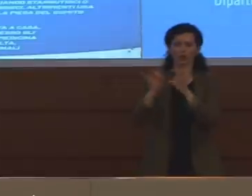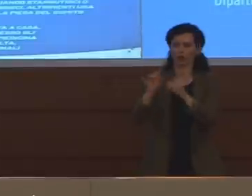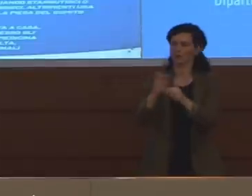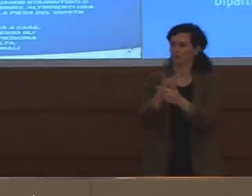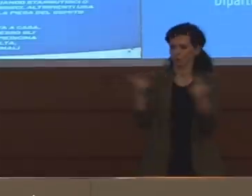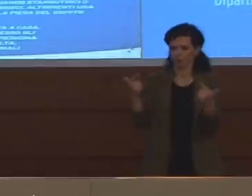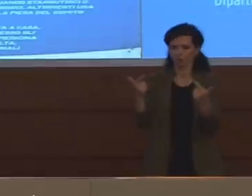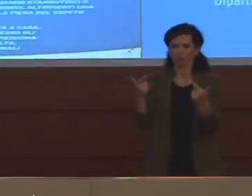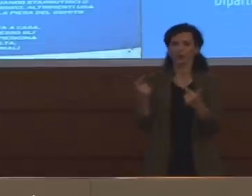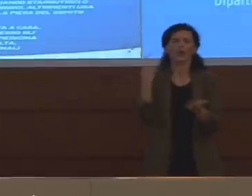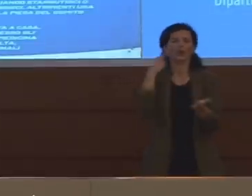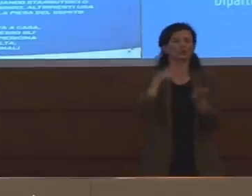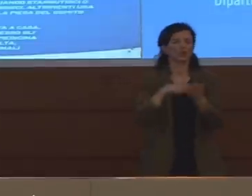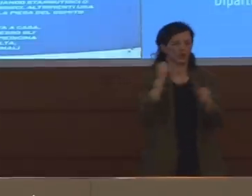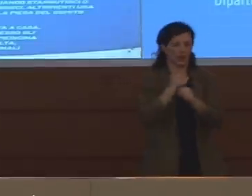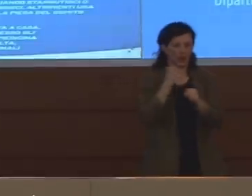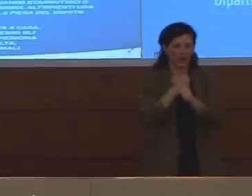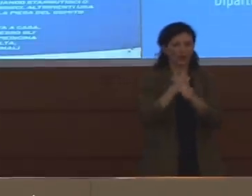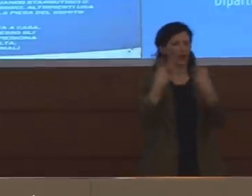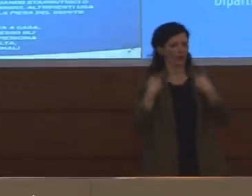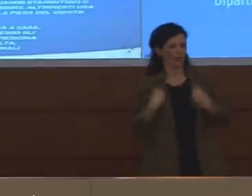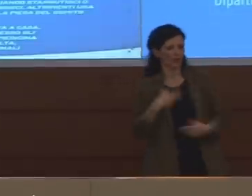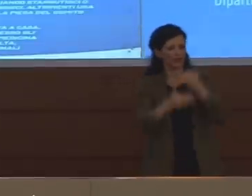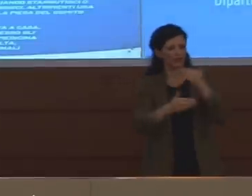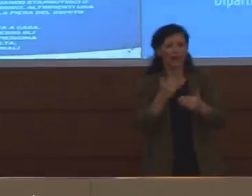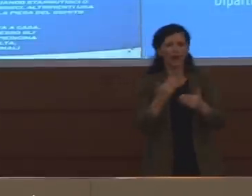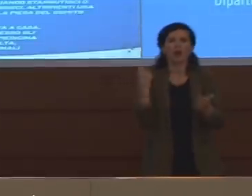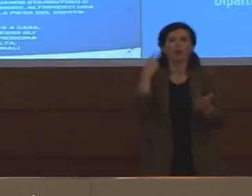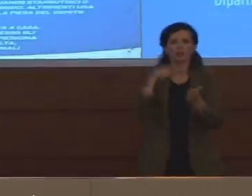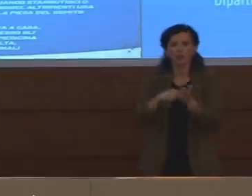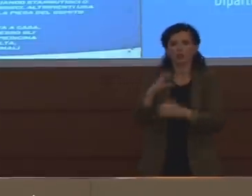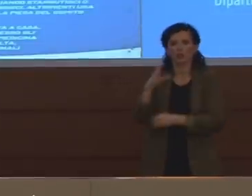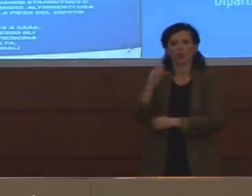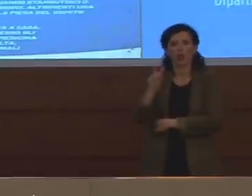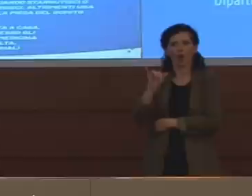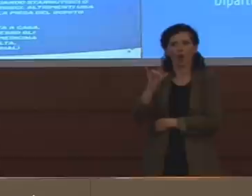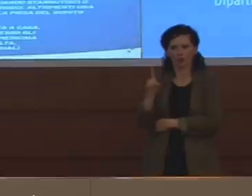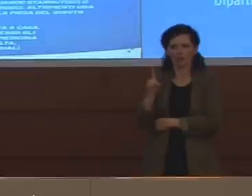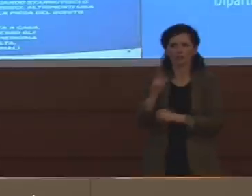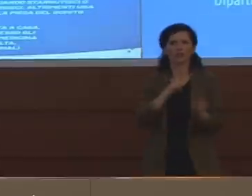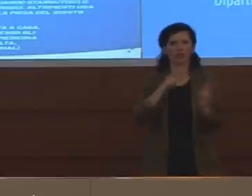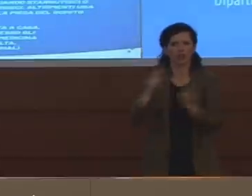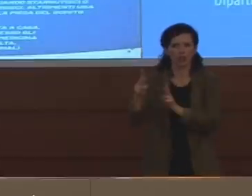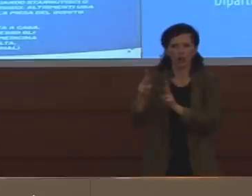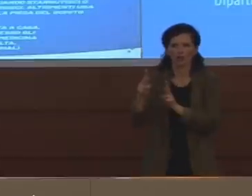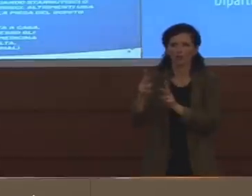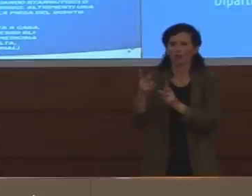poi una recidiva, tornano positivi, ricoverati. Quindi si tratta di persone